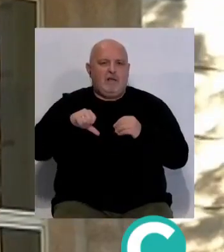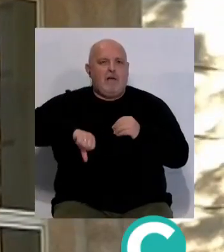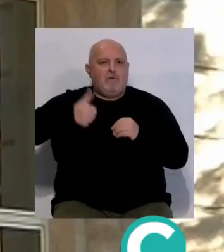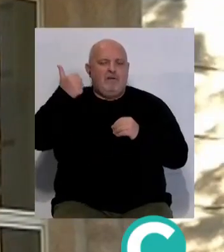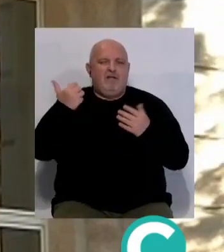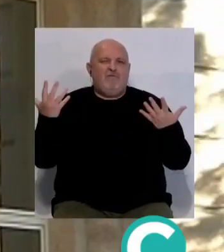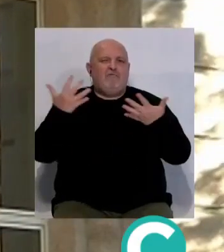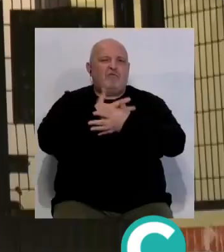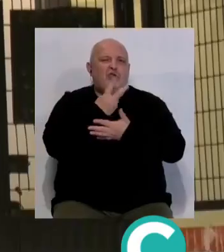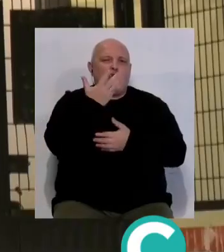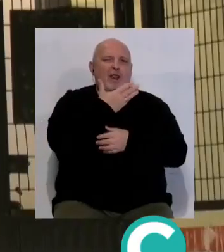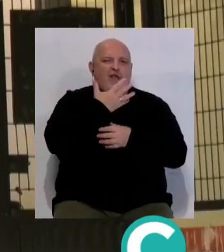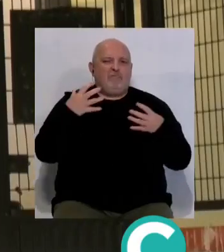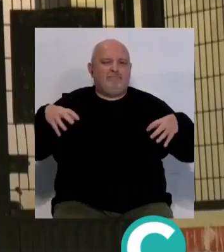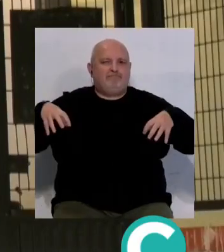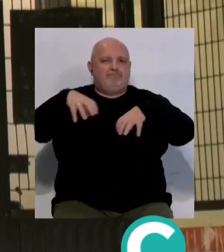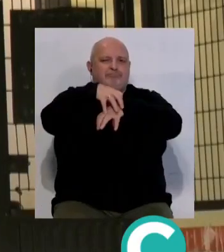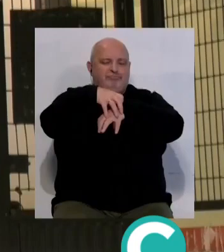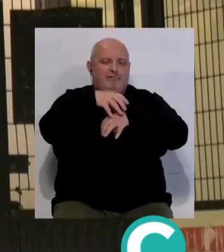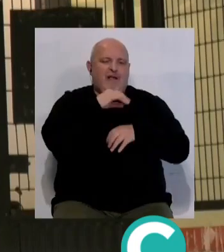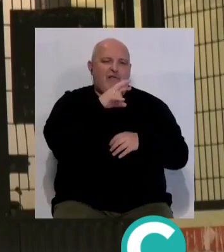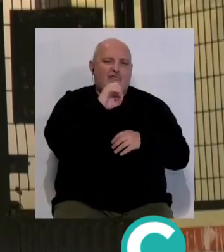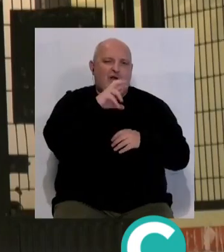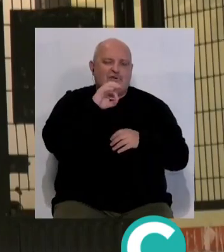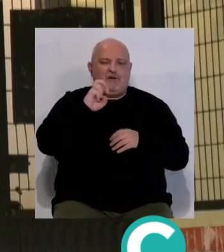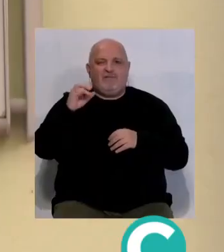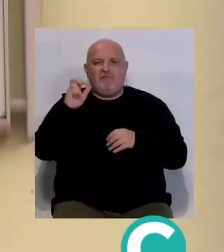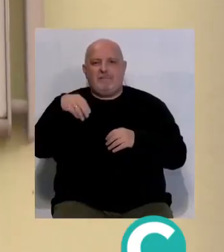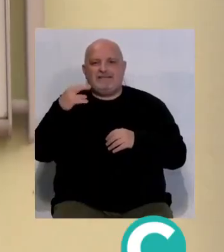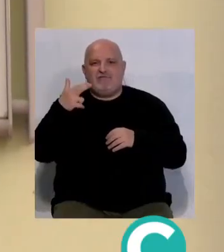la fusión de los colegios públicos Adolfo de Castro y fermin salboch a una intervención